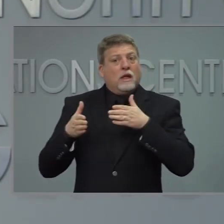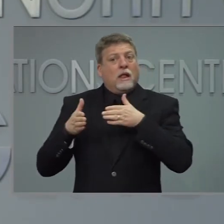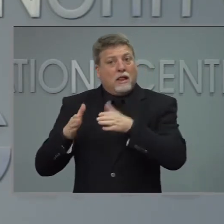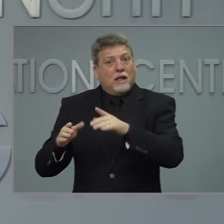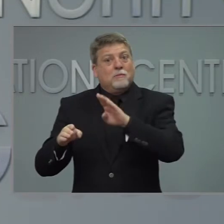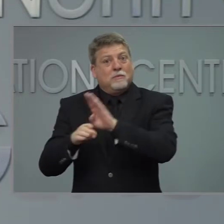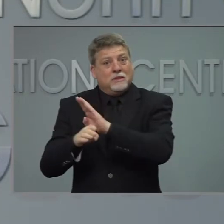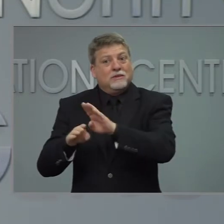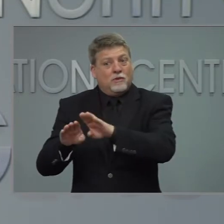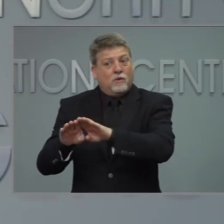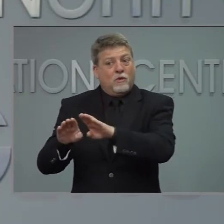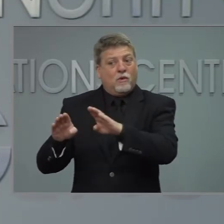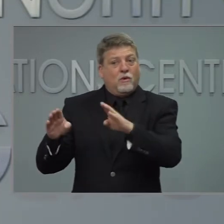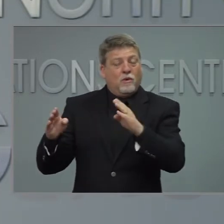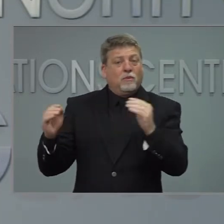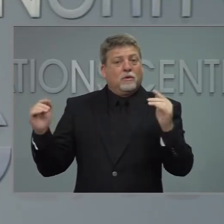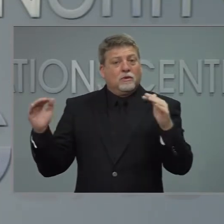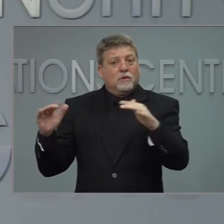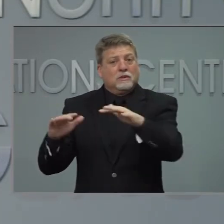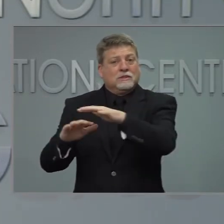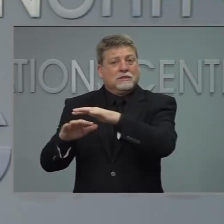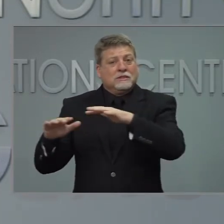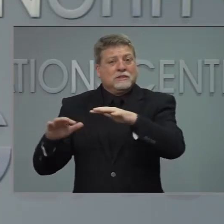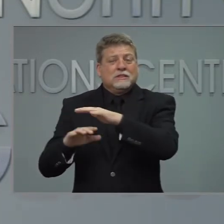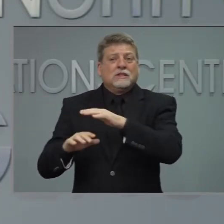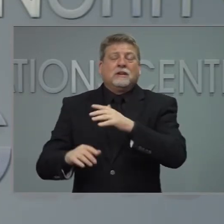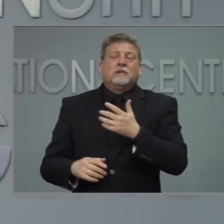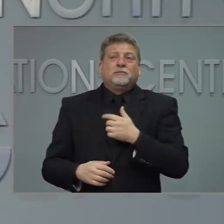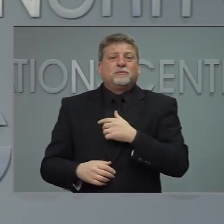creo que muchos de los negocios.